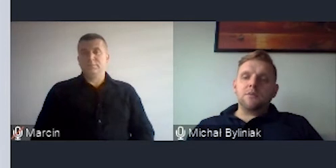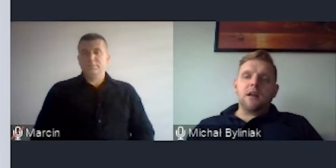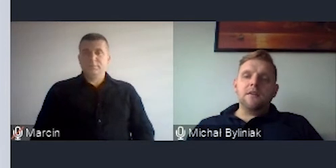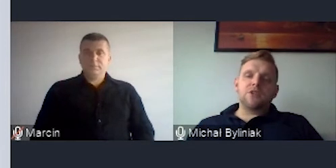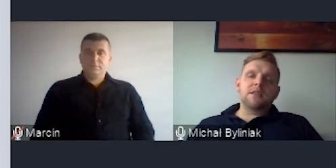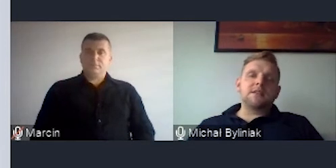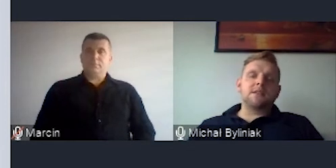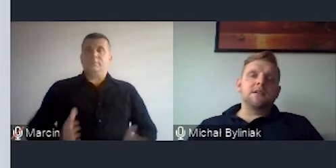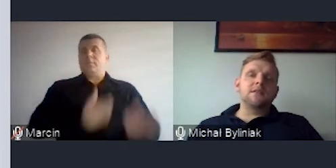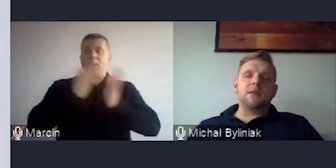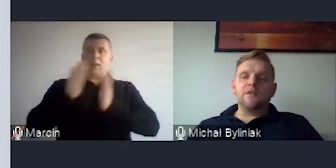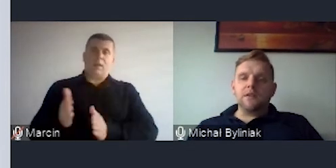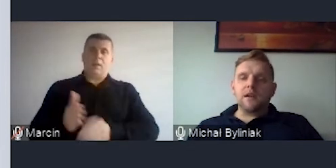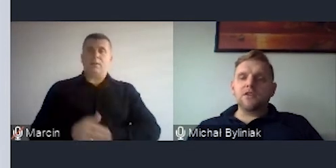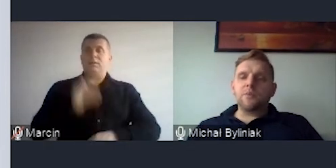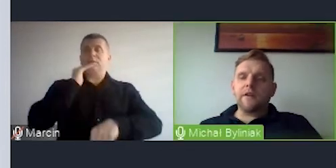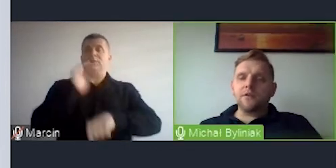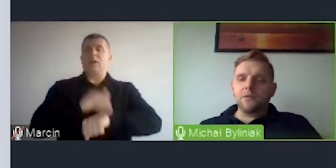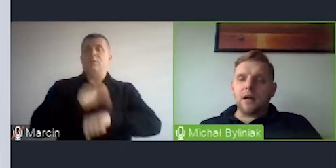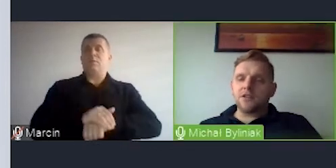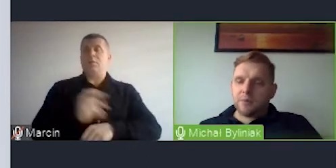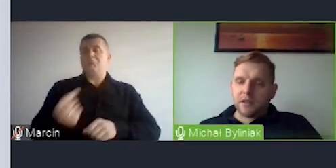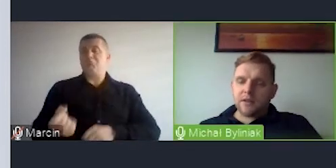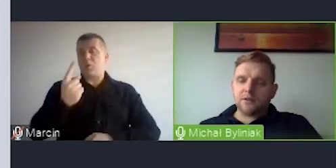To idziemy dalej przez zamówienia. Jak się pojawią dalsze pytania,